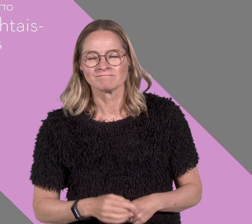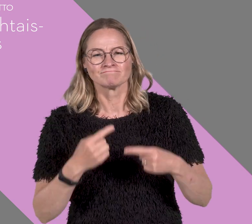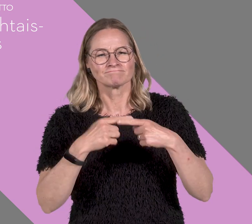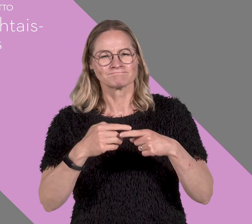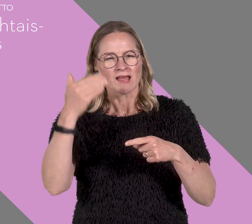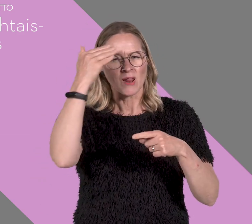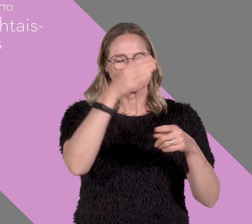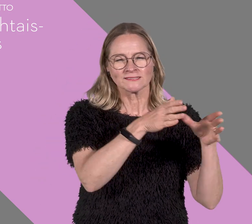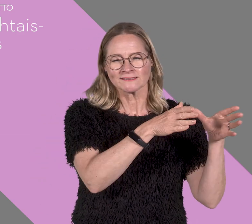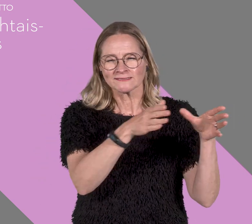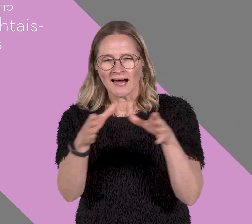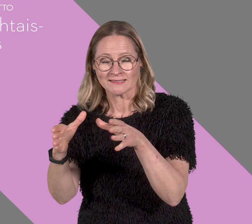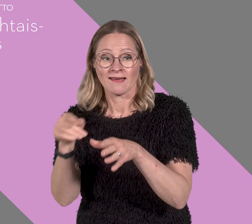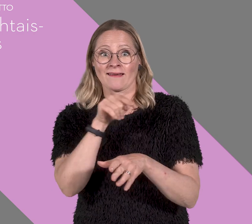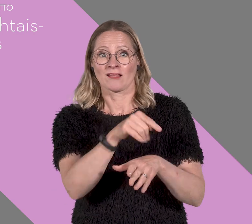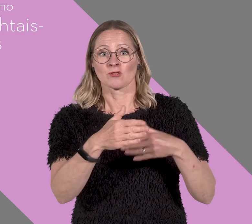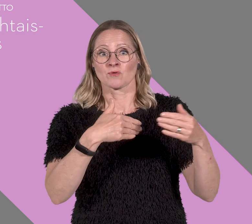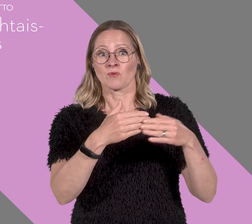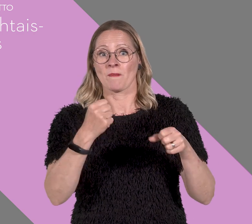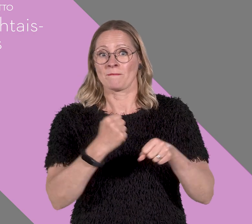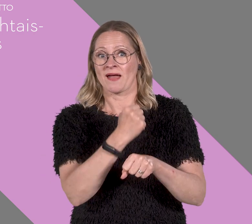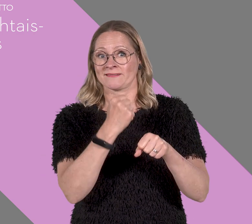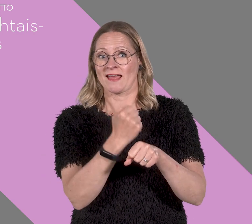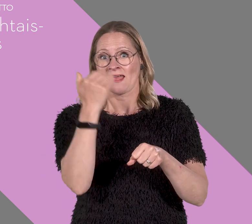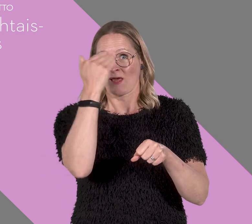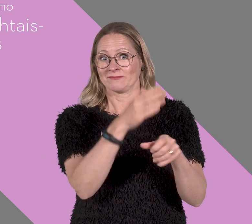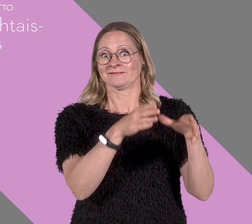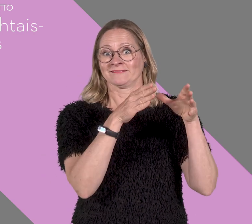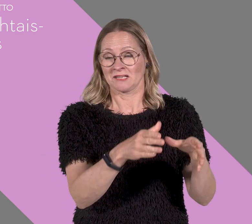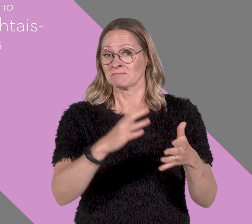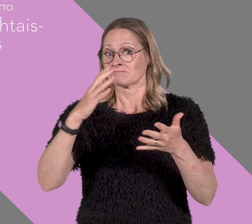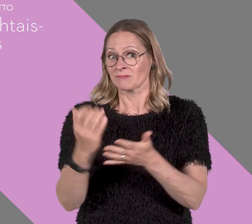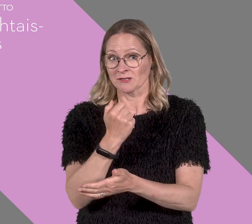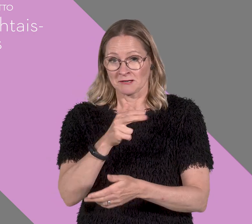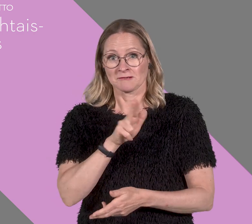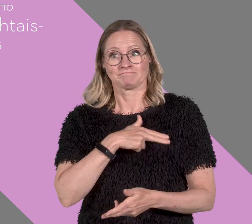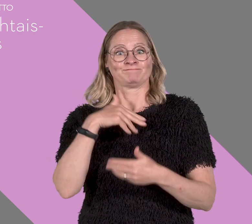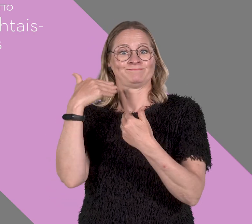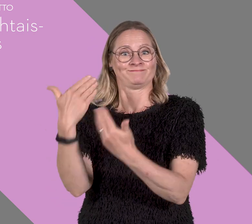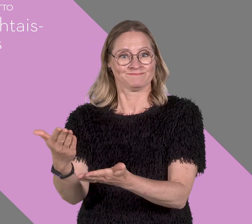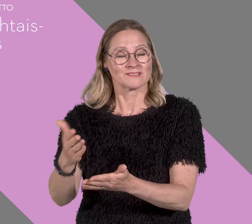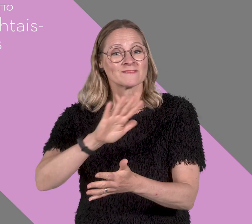Työpajaelokuvien sarjan voittajana palkittiin -